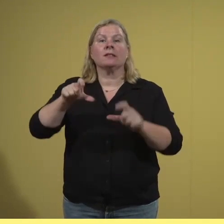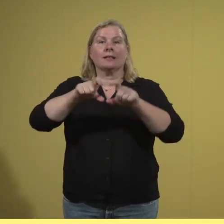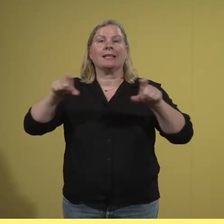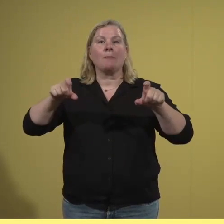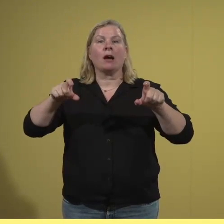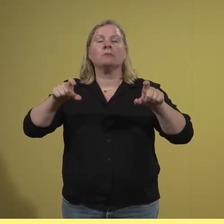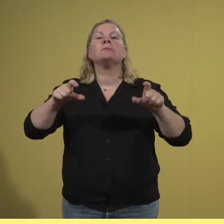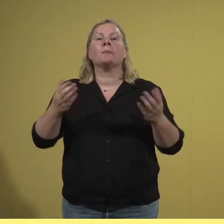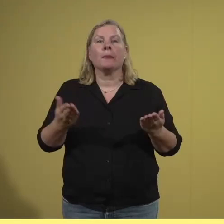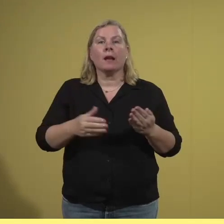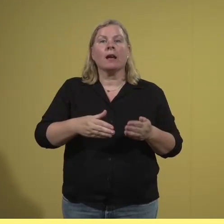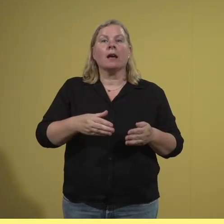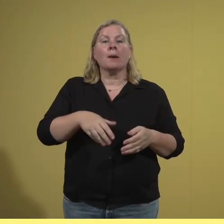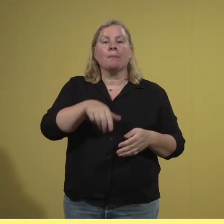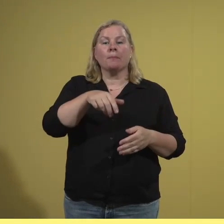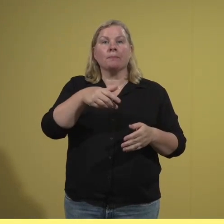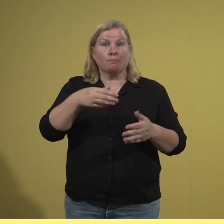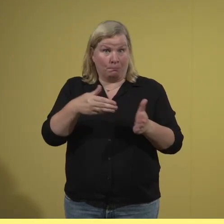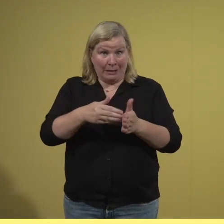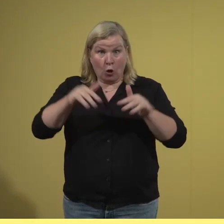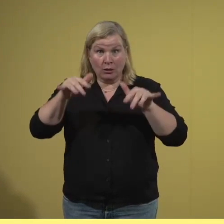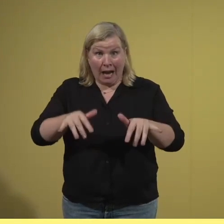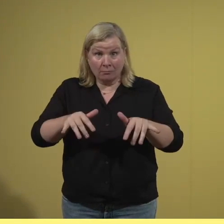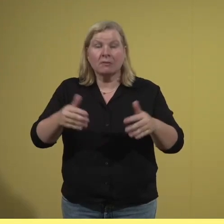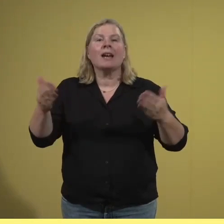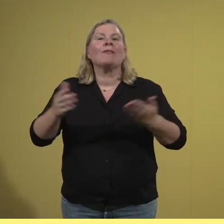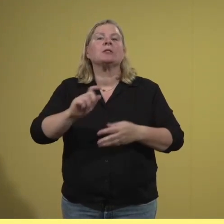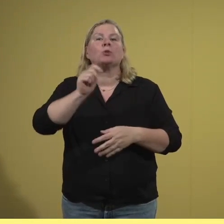Da geht es um Besonderheiten in der Ernährung im Leben mit Behinderung.